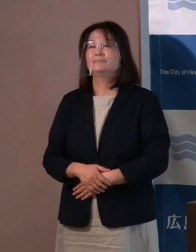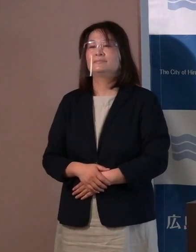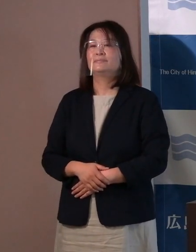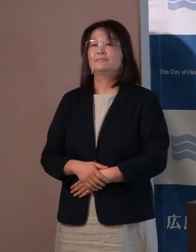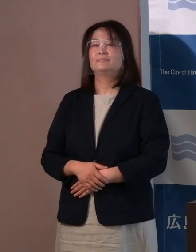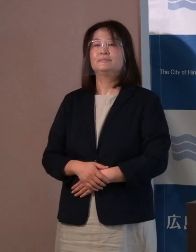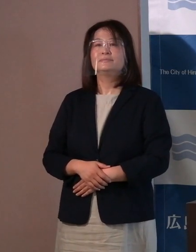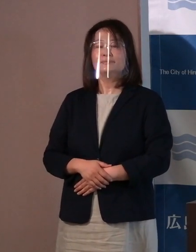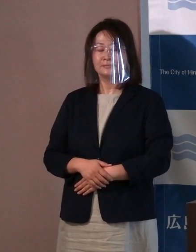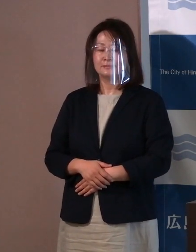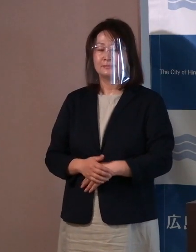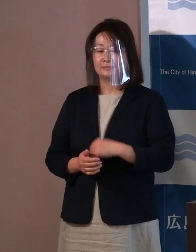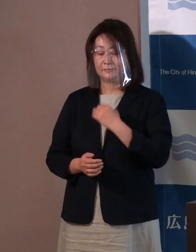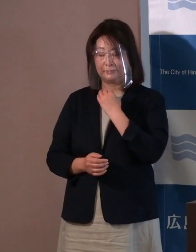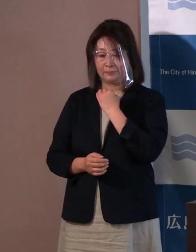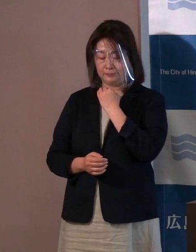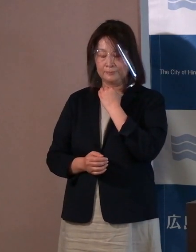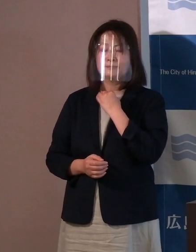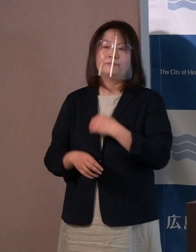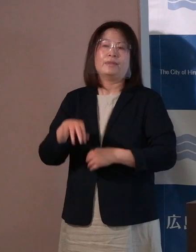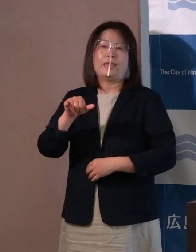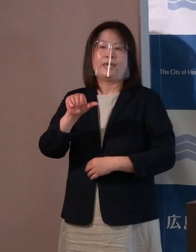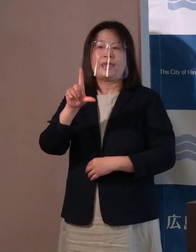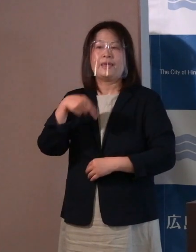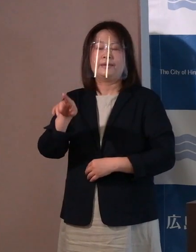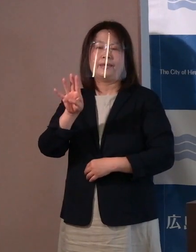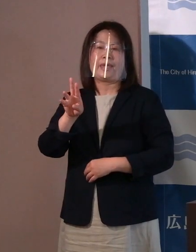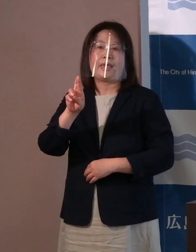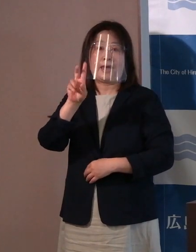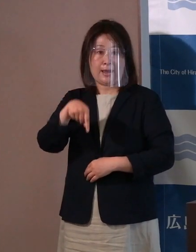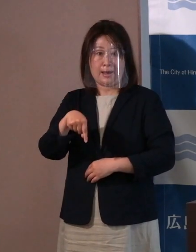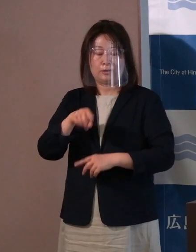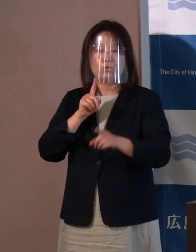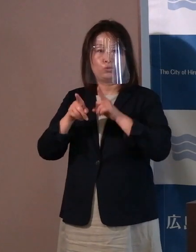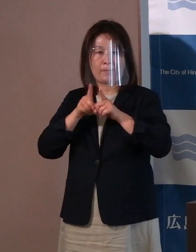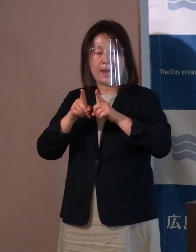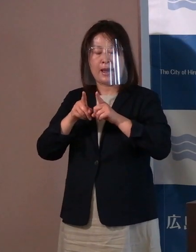(市長)はい｡ ヘレン･ケラーさんの言葉に関しましては､